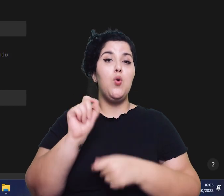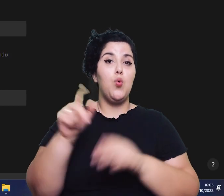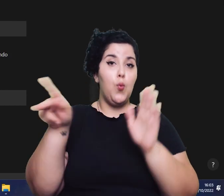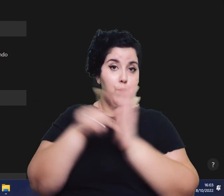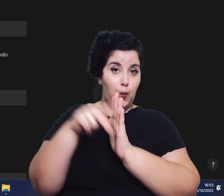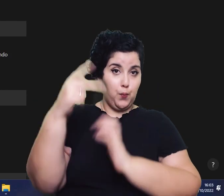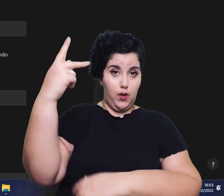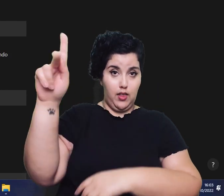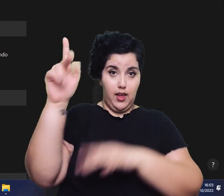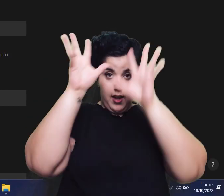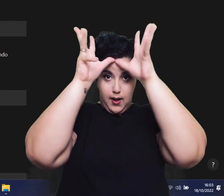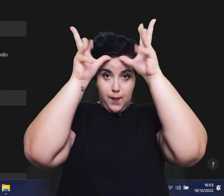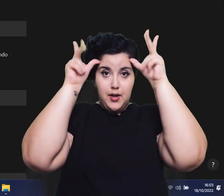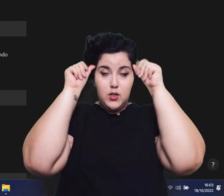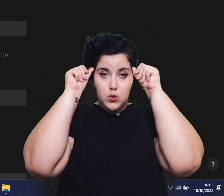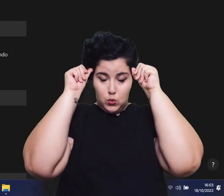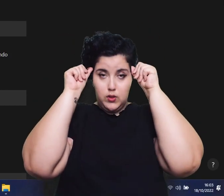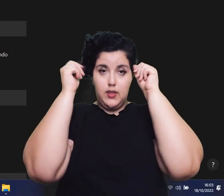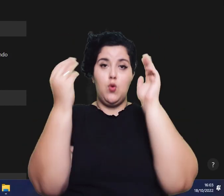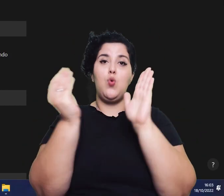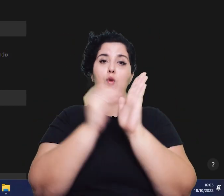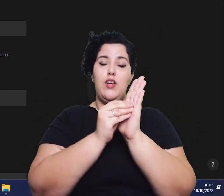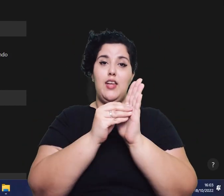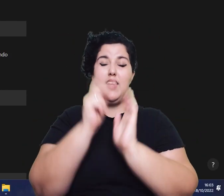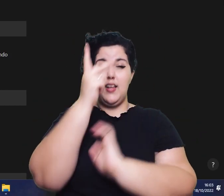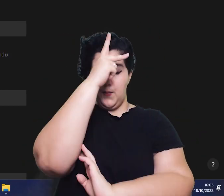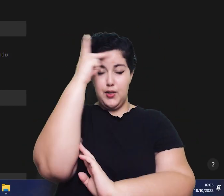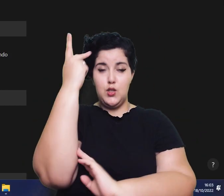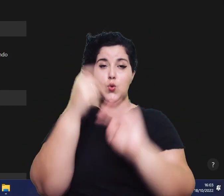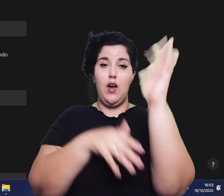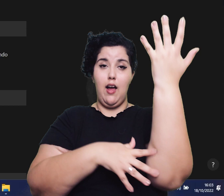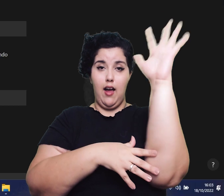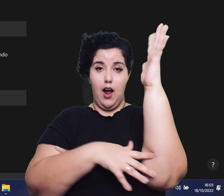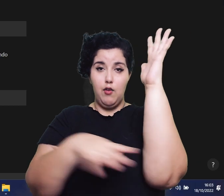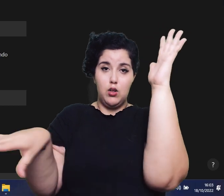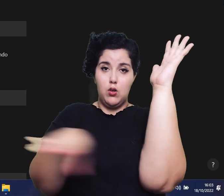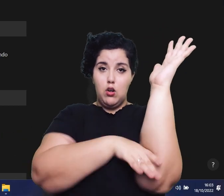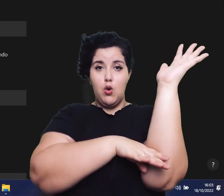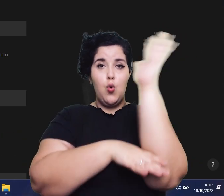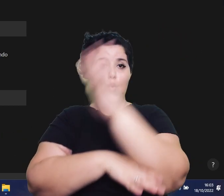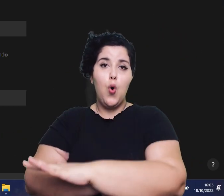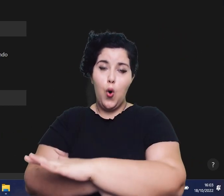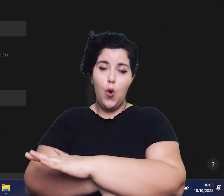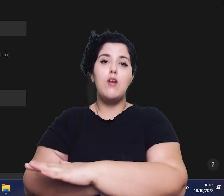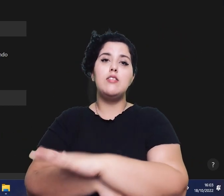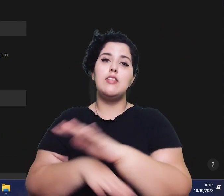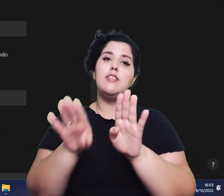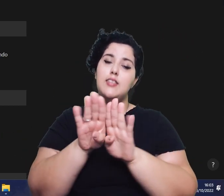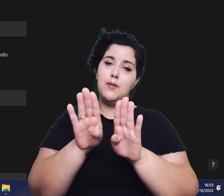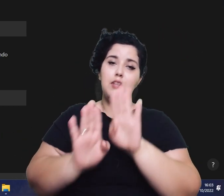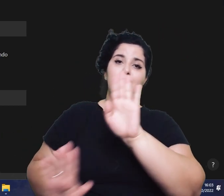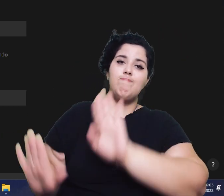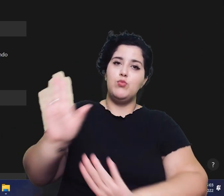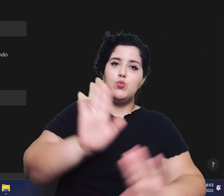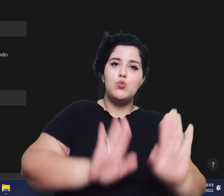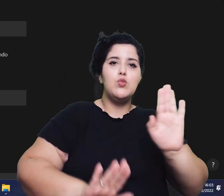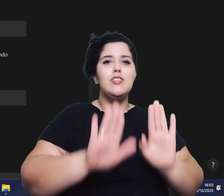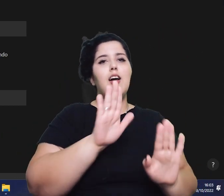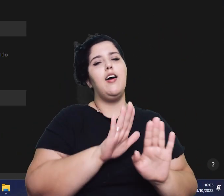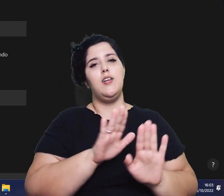centrais da Amazônia, não do projeto em si. Então eu coloquei aqui, desmatamento, politicagem, ganância, tudo isso daqui, tá vendo que tem porcentagem? Porque isso eu peguei